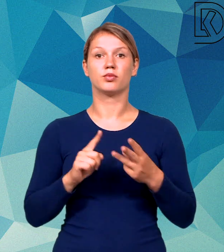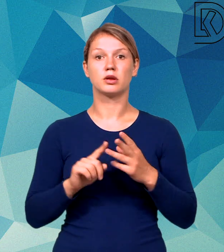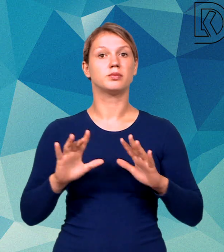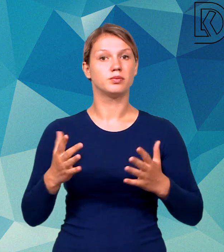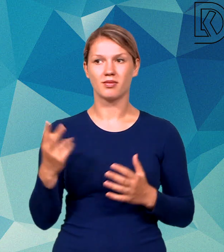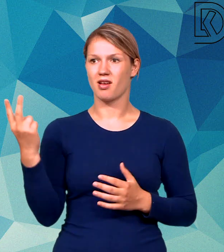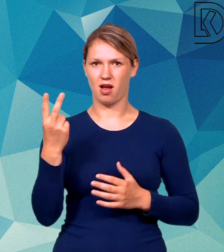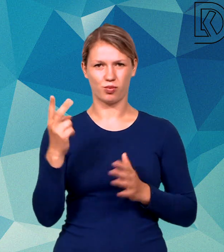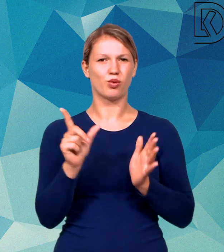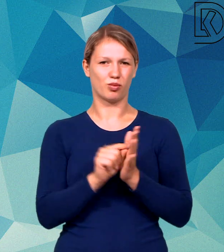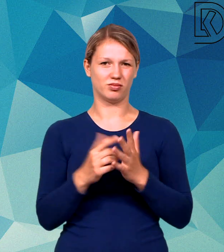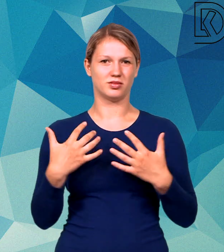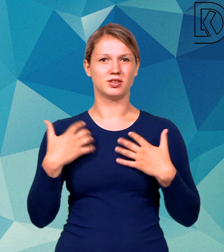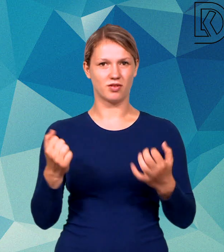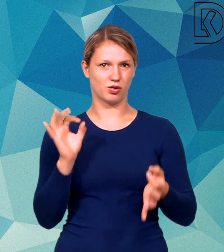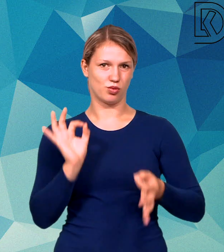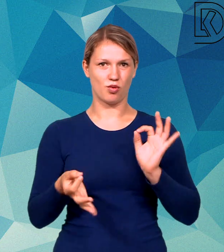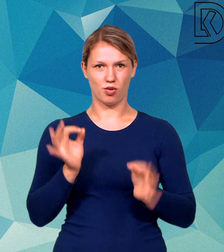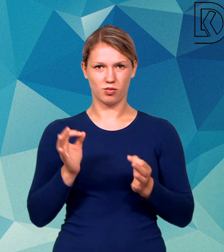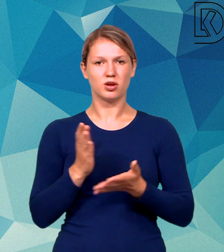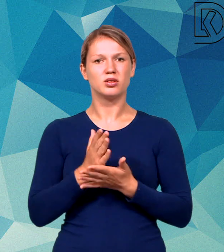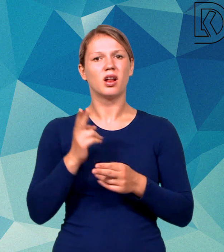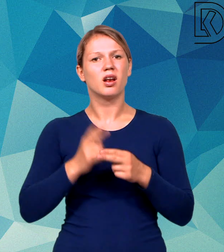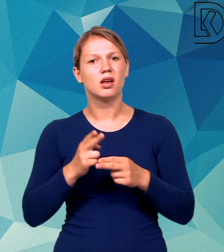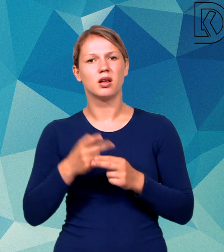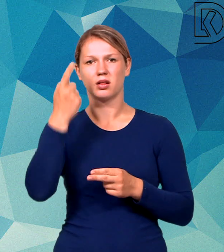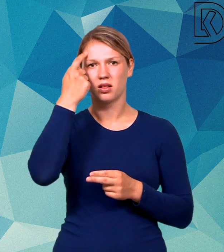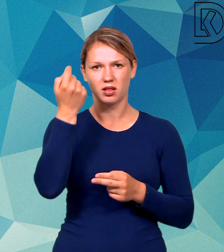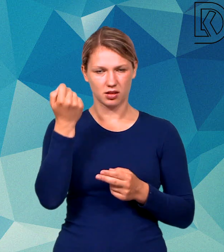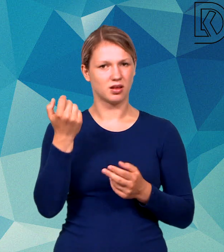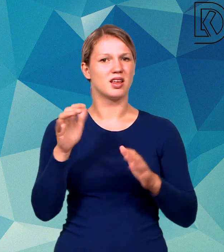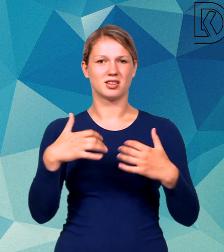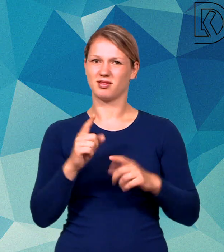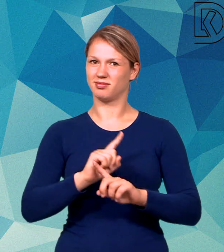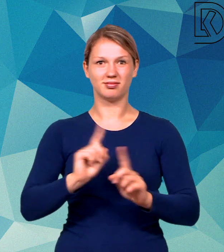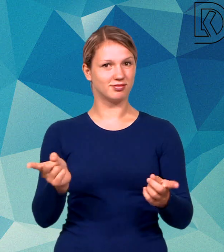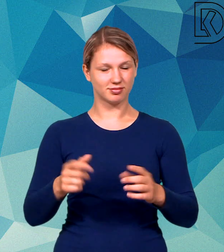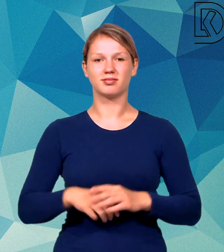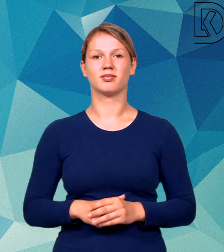Trečia - abiejų būsimų tėvų sveikata turi būti normali, sergantiems ar turintiems psichines ligas įsivaikinti negalima.